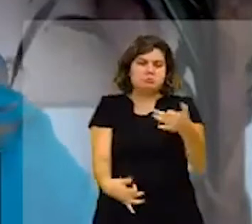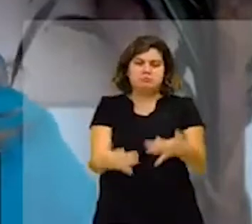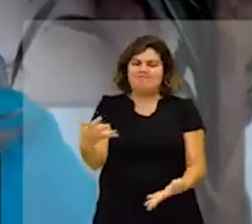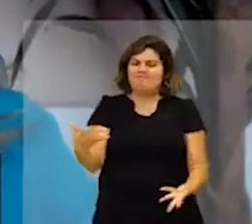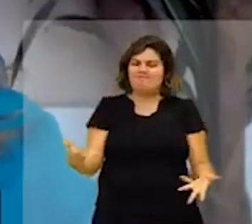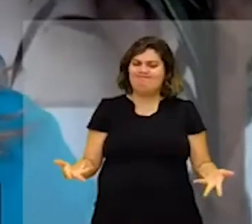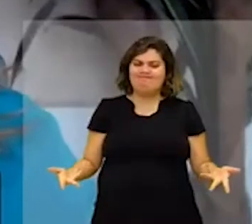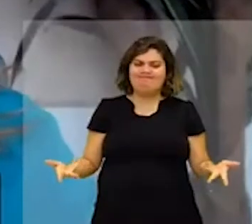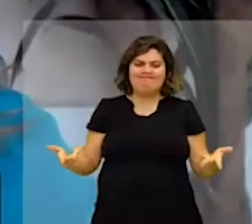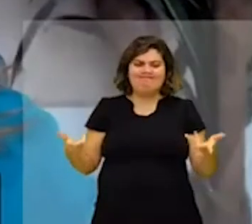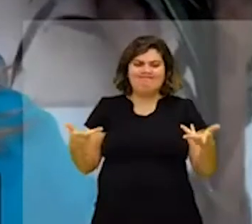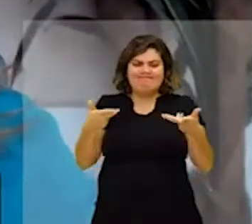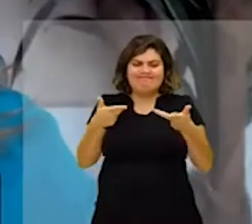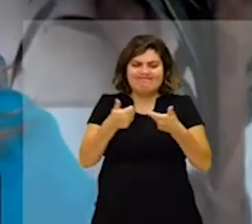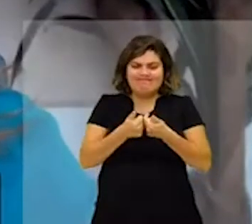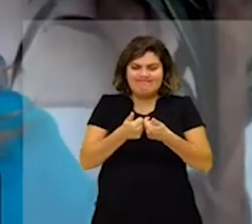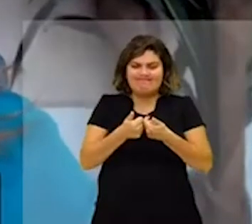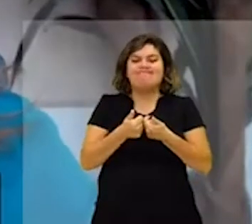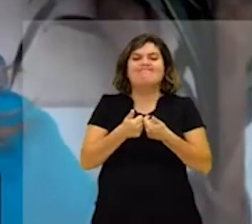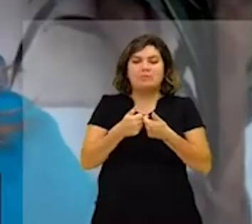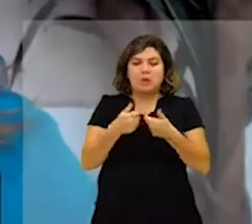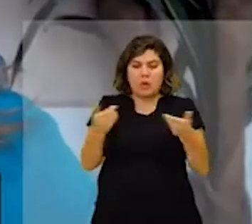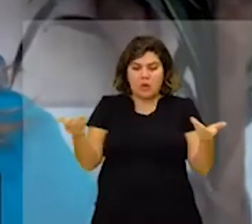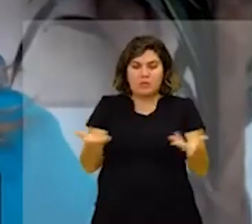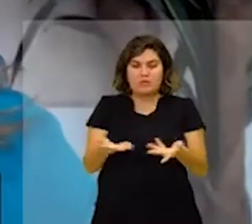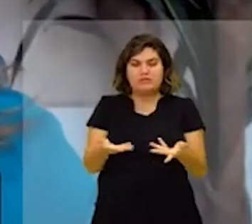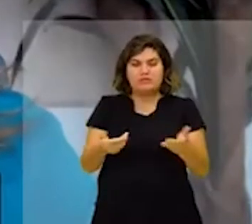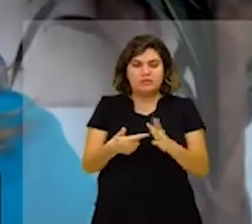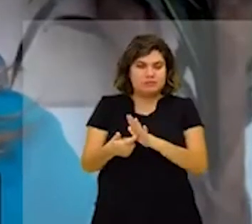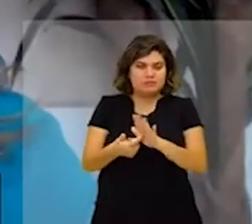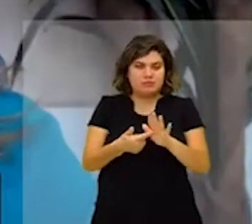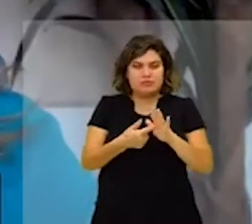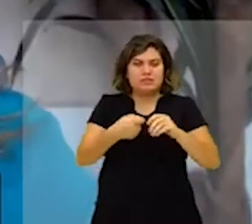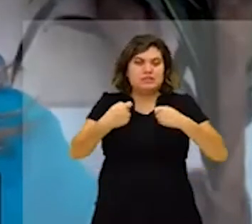a respeito de instrumentos que hoje são tão necessários né E que podemos inter-relacionar